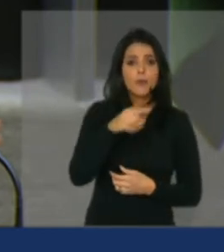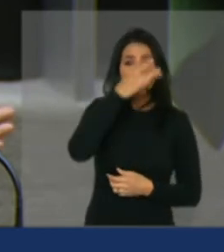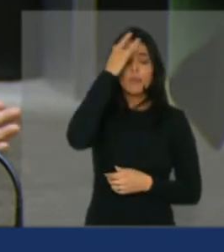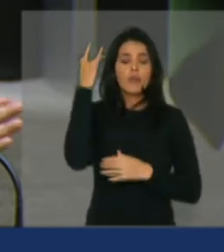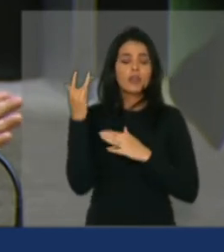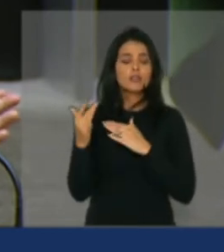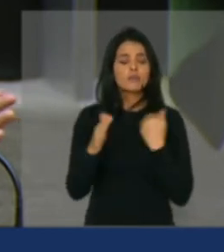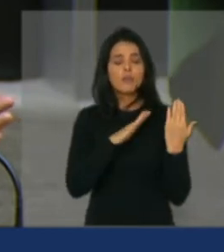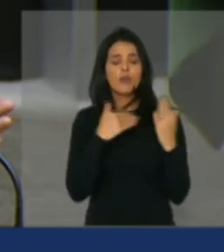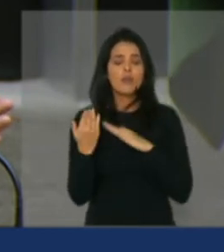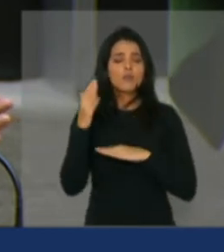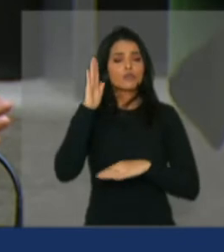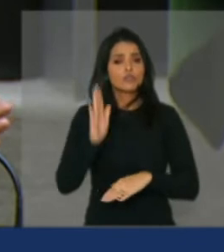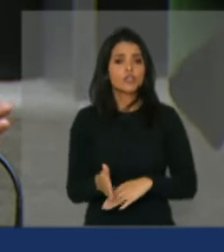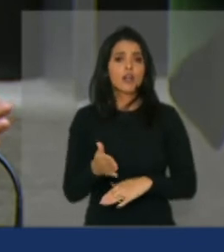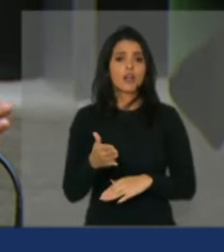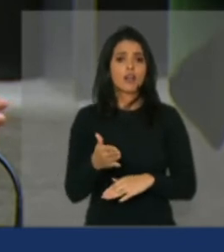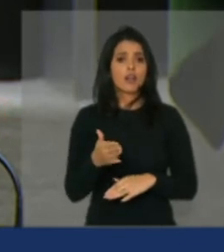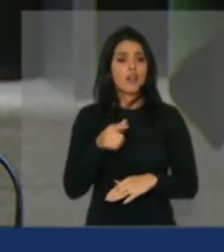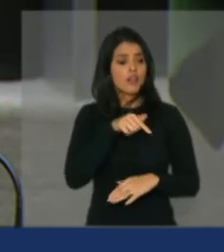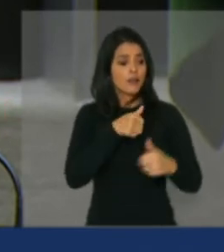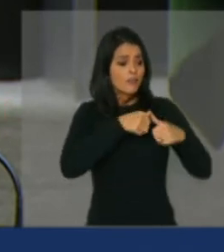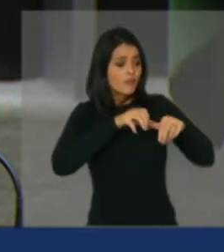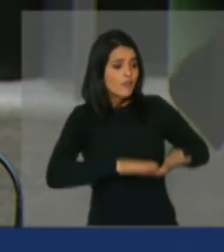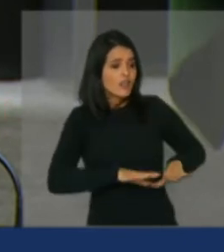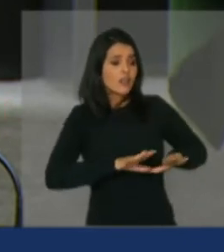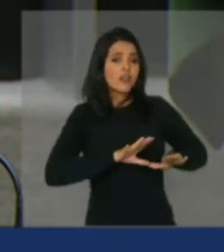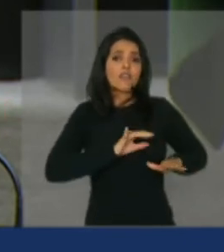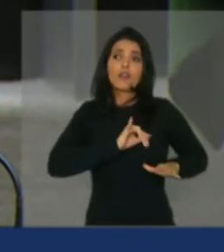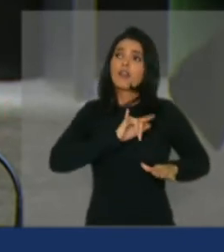LIBERDADE, TEMOS POR VOLTA DE 560 MIL PESSOAS QUE SE FORAM, É PARTE DE DO AMAR DE ALGUÉ